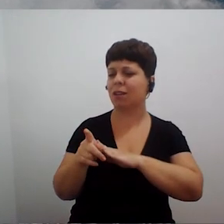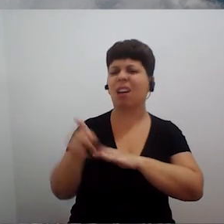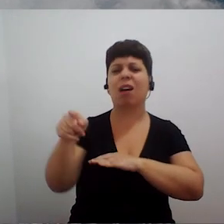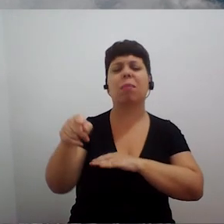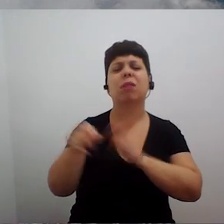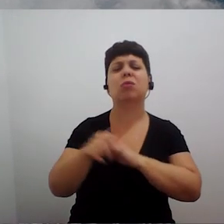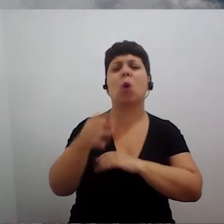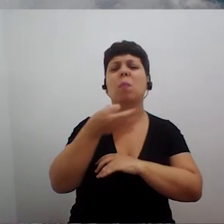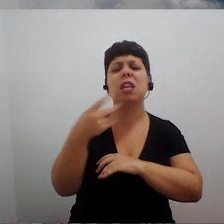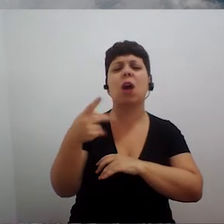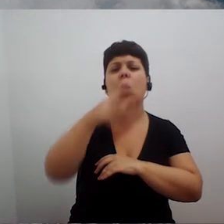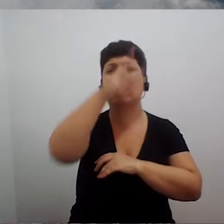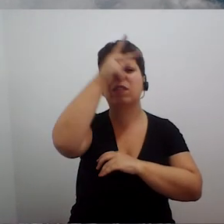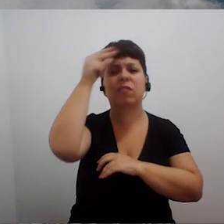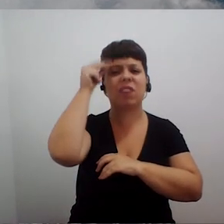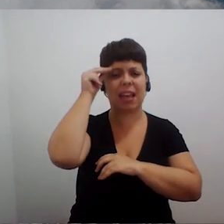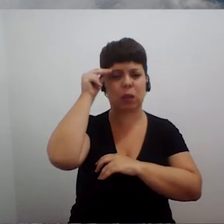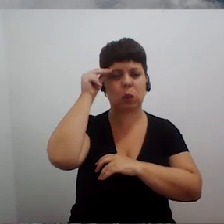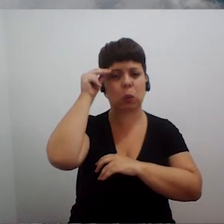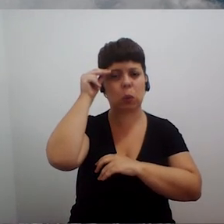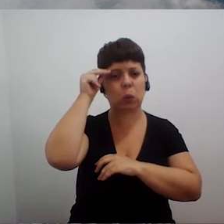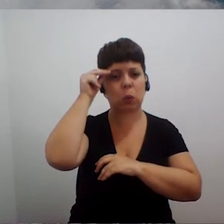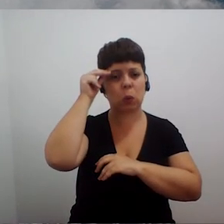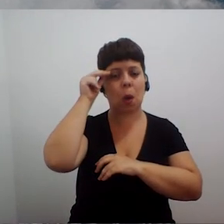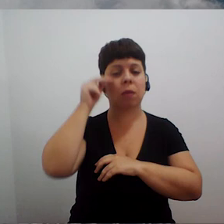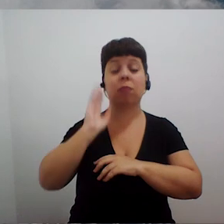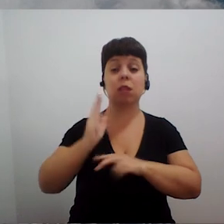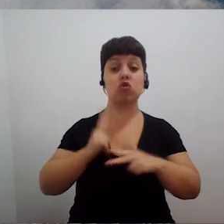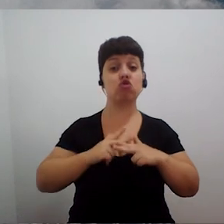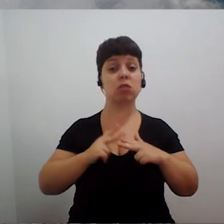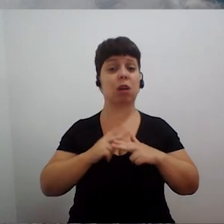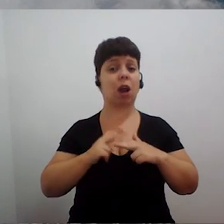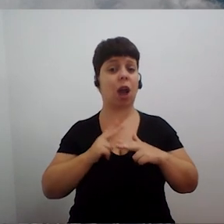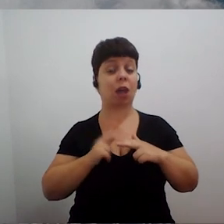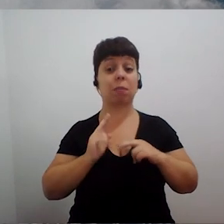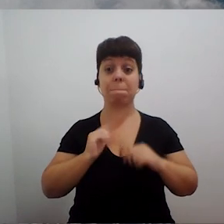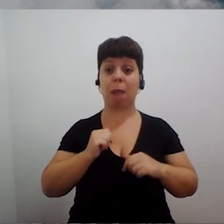o que ele achava do determinado prefeito que era uma pessoa assim muito discreta mas muito eficiente